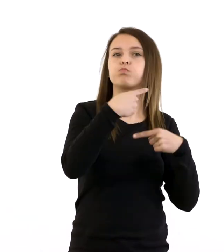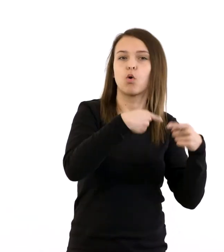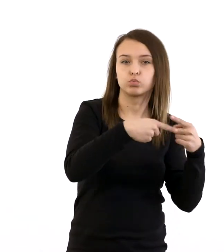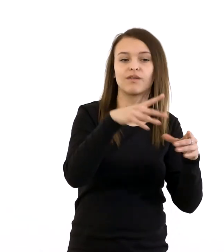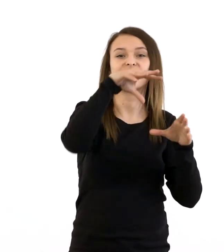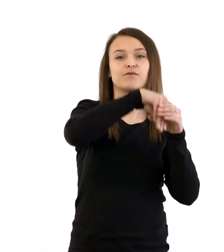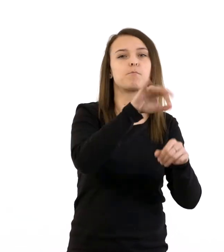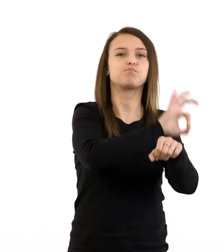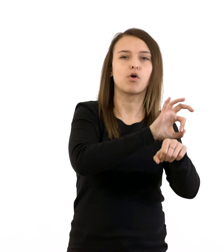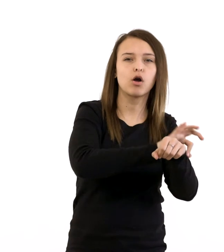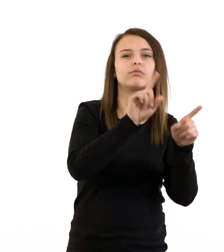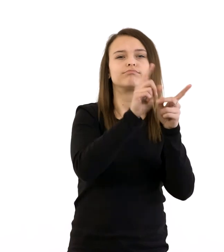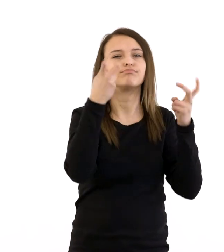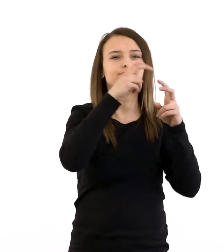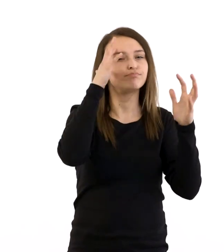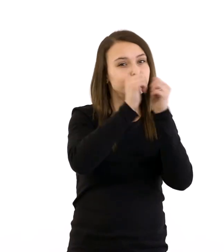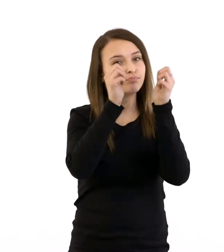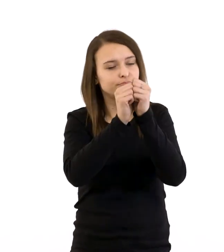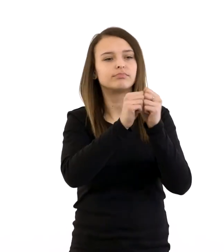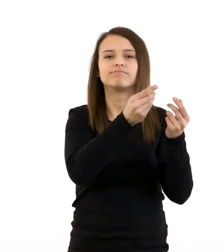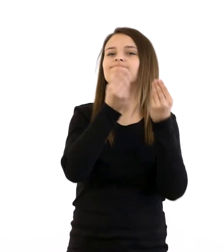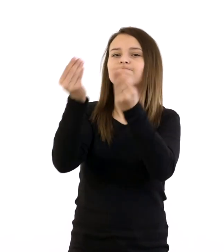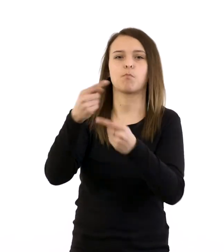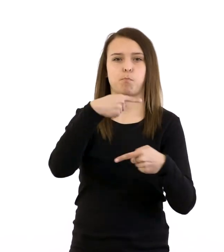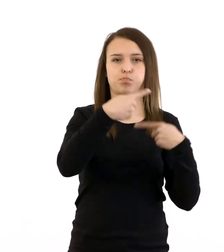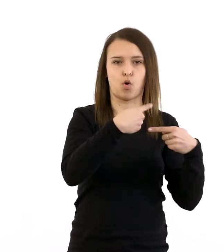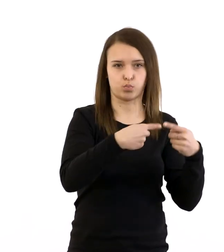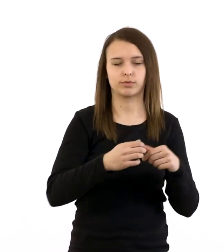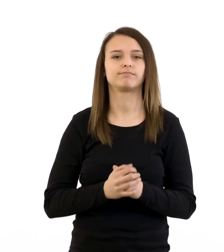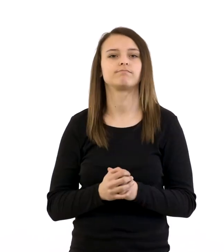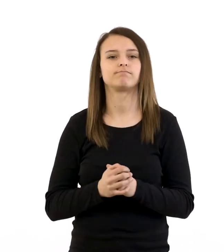produkcja – projektowanie, tworzenie oraz dostarczanie produktów;